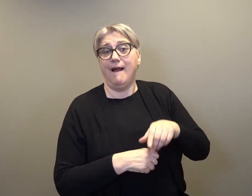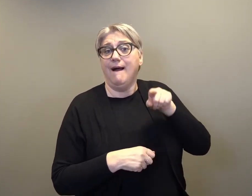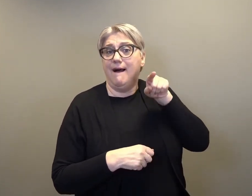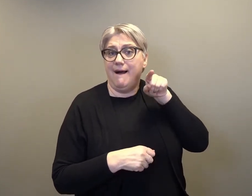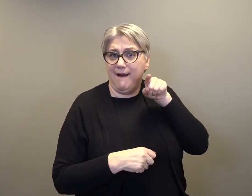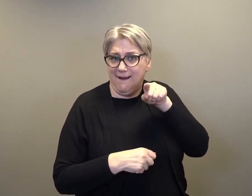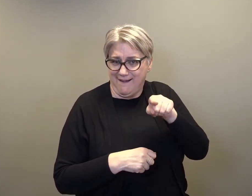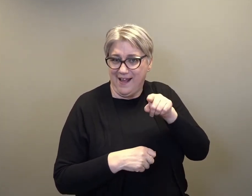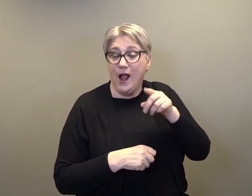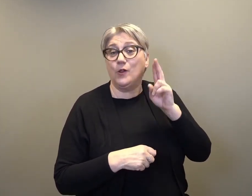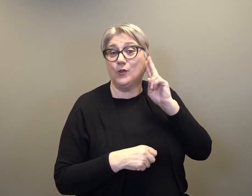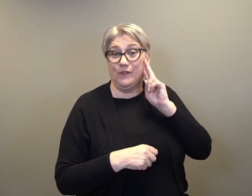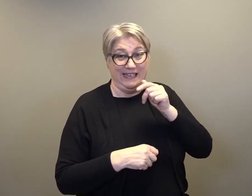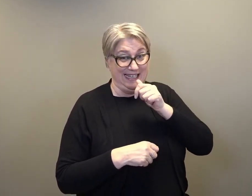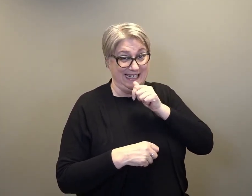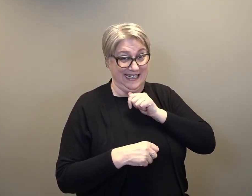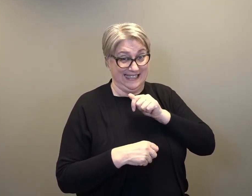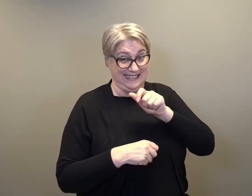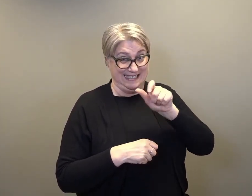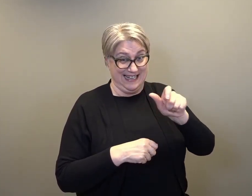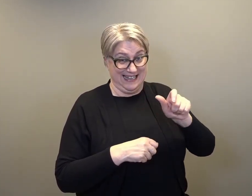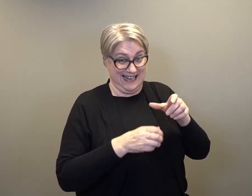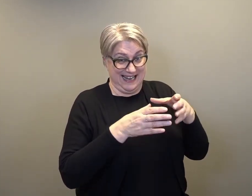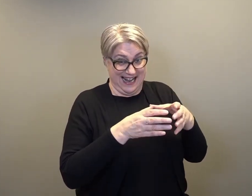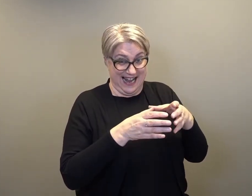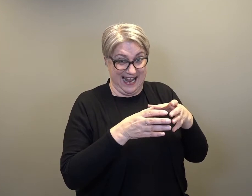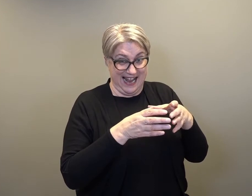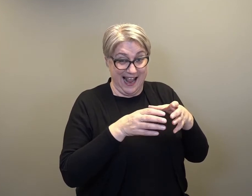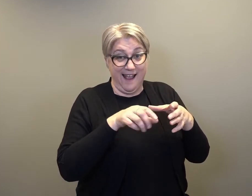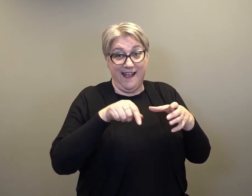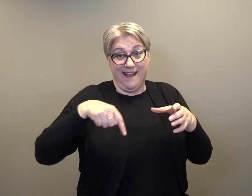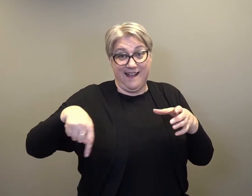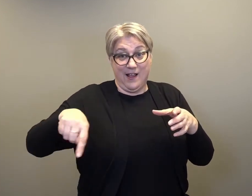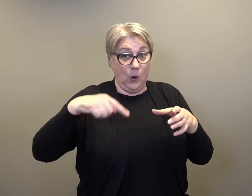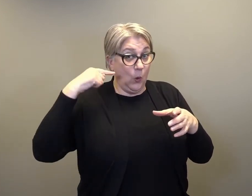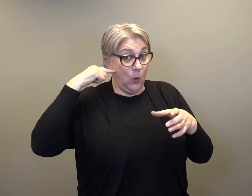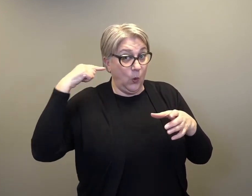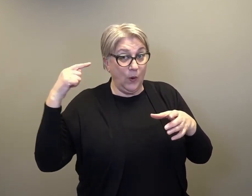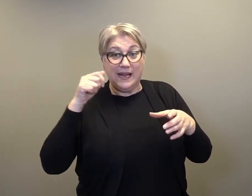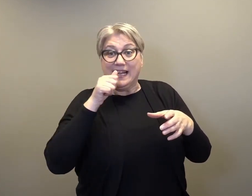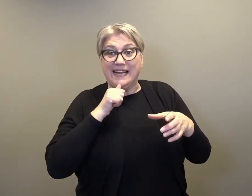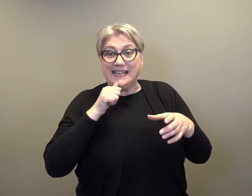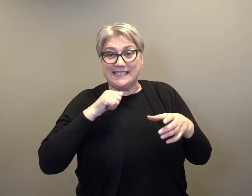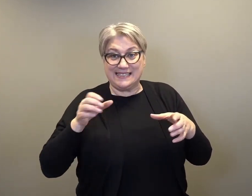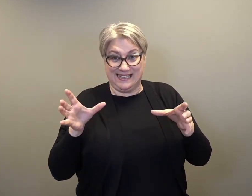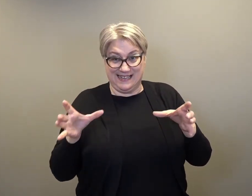Það sem greinir döff Íslendinga frá heyrandi Íslendingum